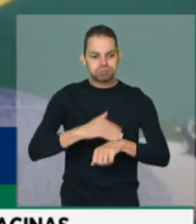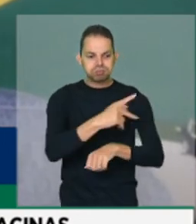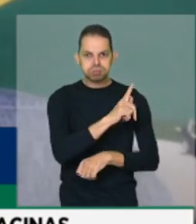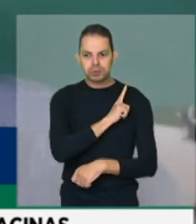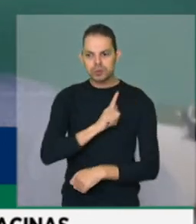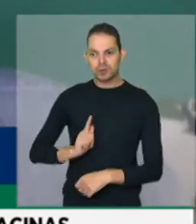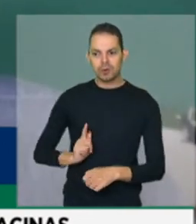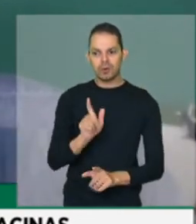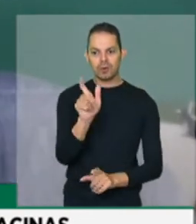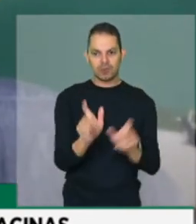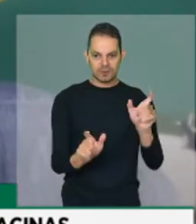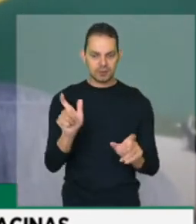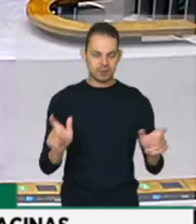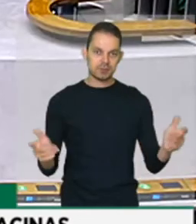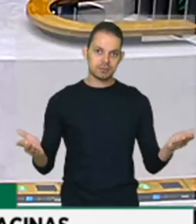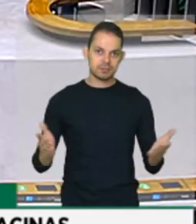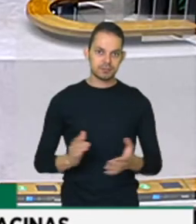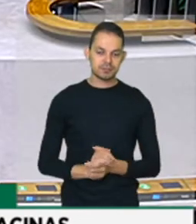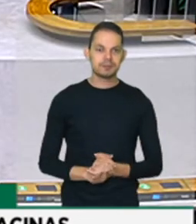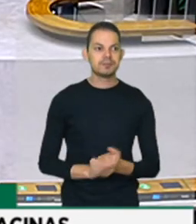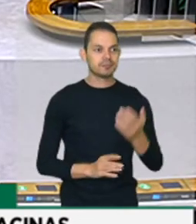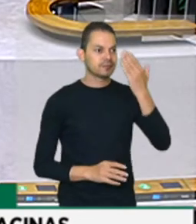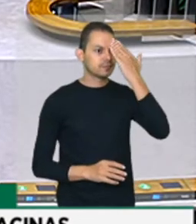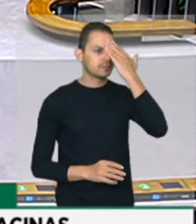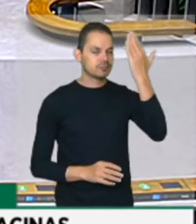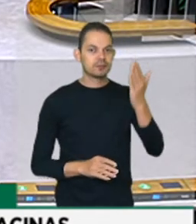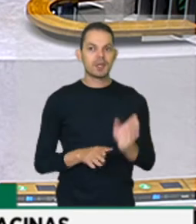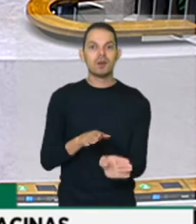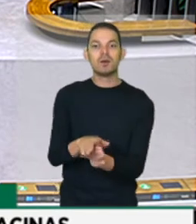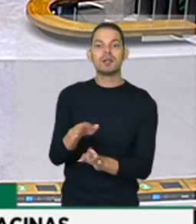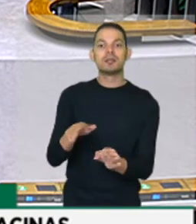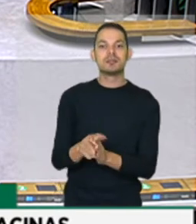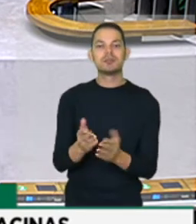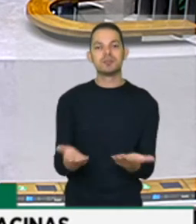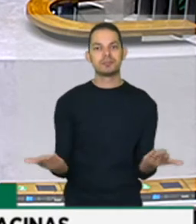DE VACINA POR PARTE DOS GOVERNADORES. OBRIGADO, ORIENTAÇÃ